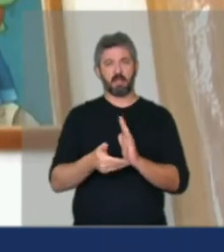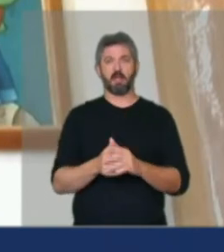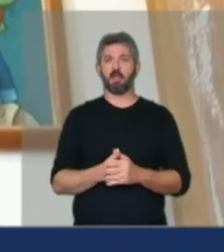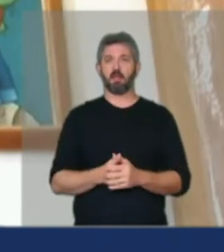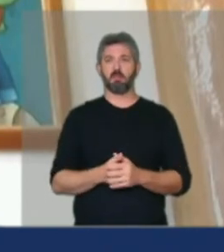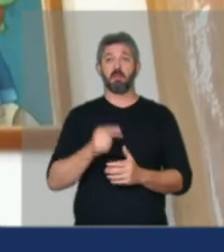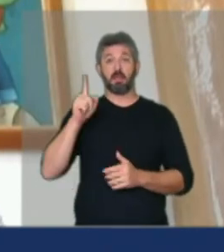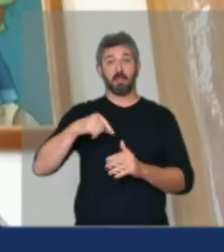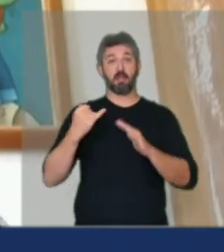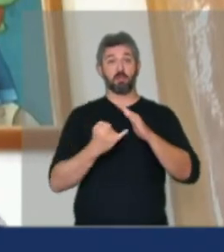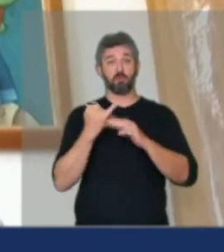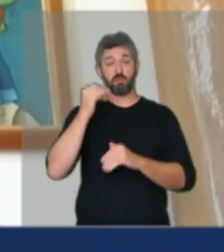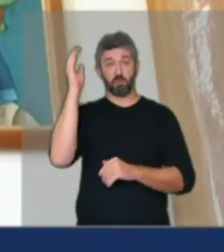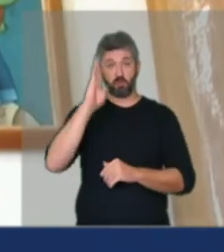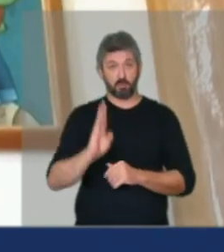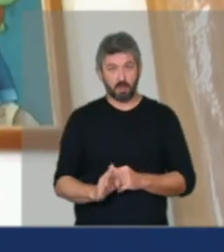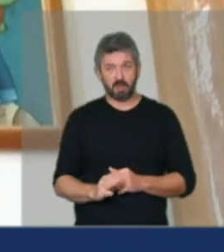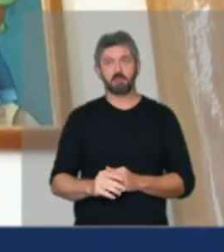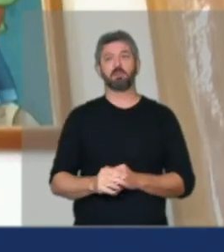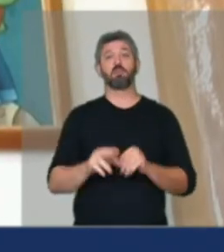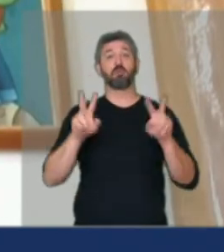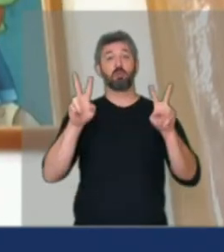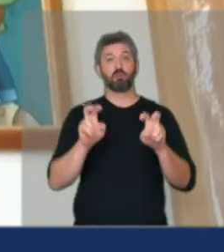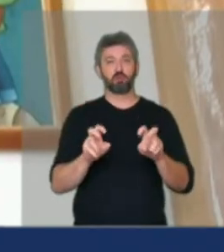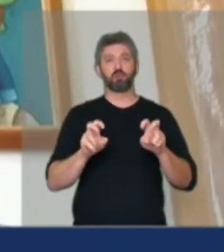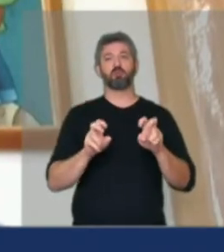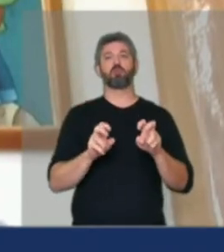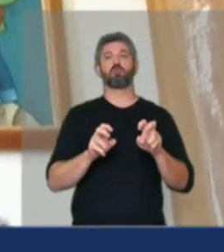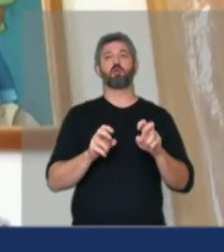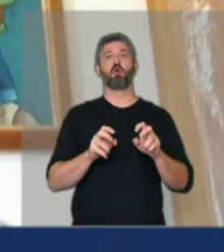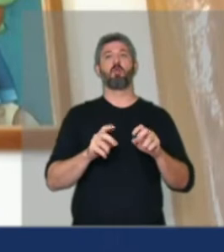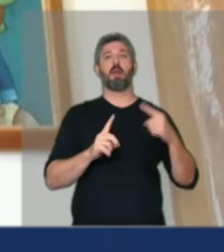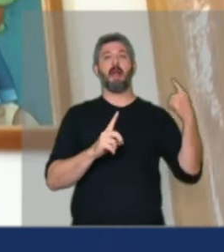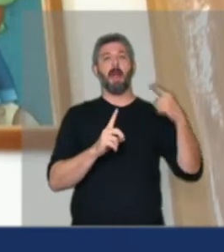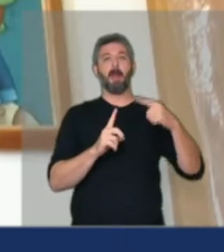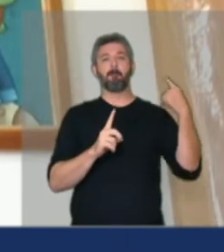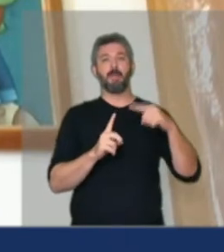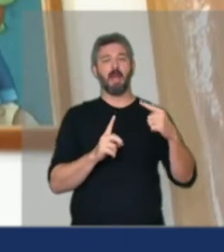DA REPÚBLICA A RESPEITO DOS AMEAÇAS PELAS QUAIS PASSA A DEMOCRACIA BRASILEIRA. EU TENHO 50 ANOS DE MILITÂNCIA